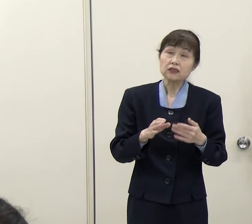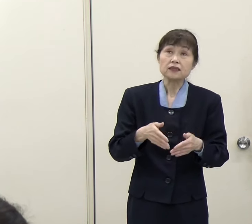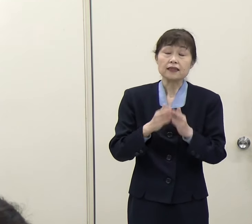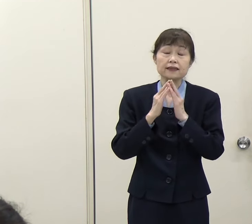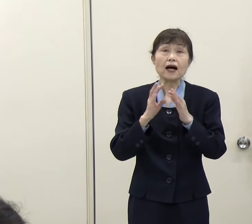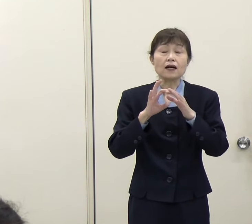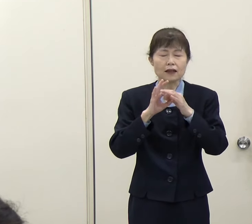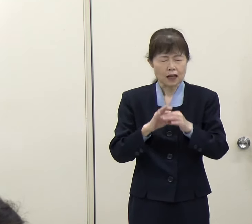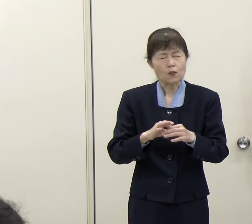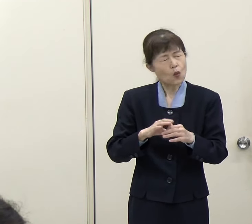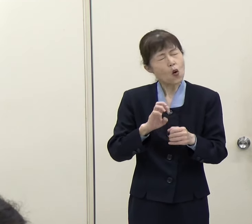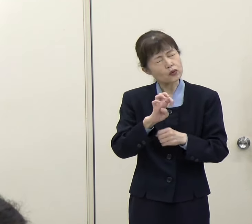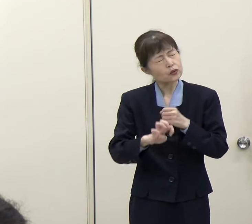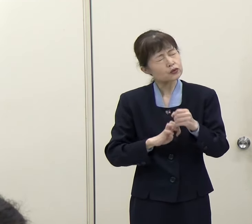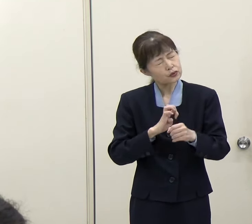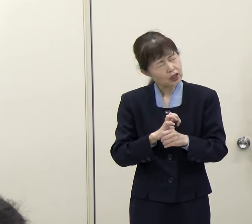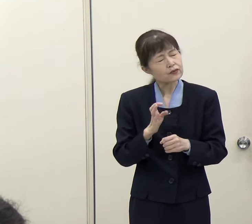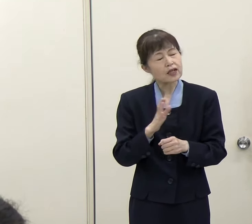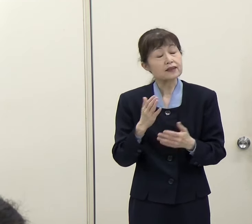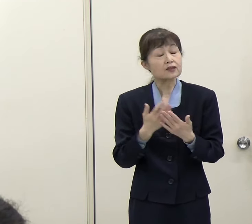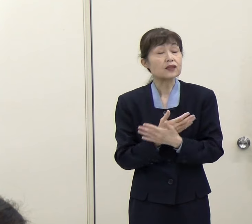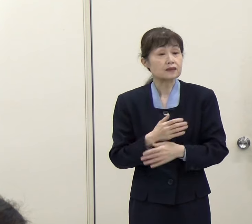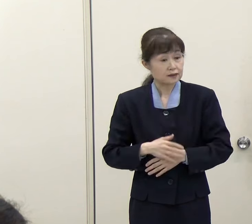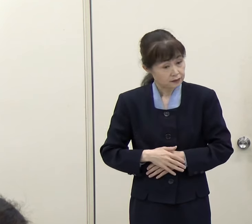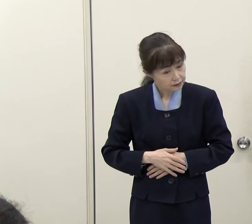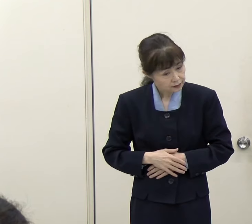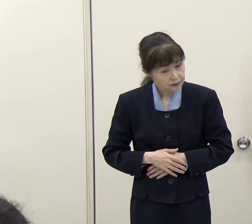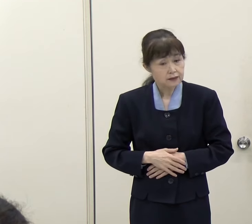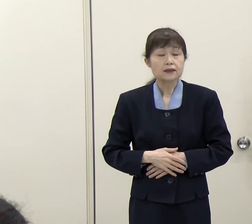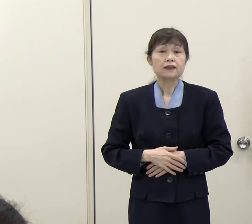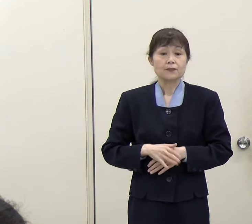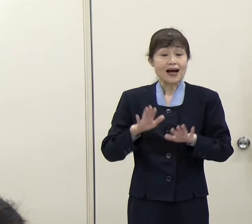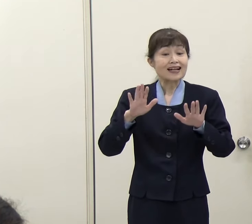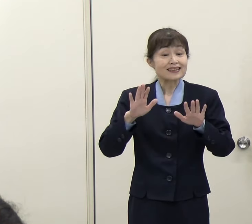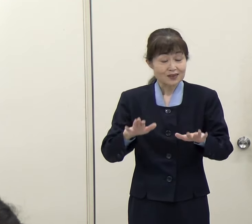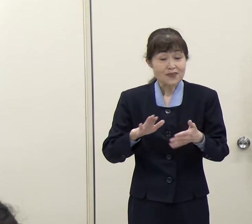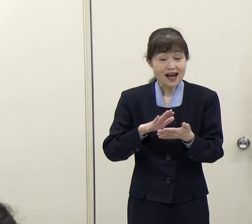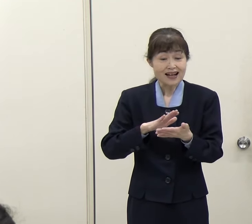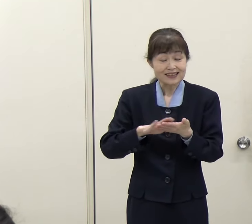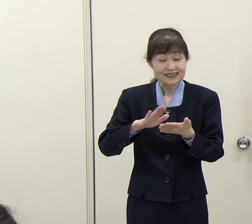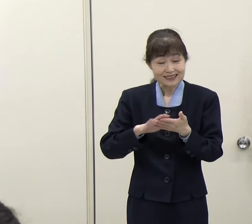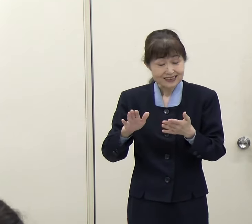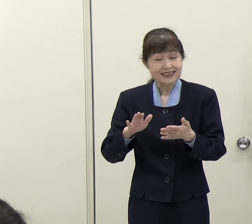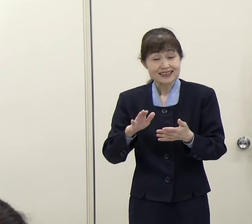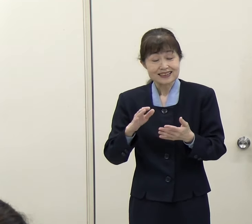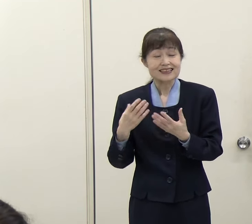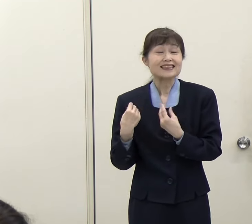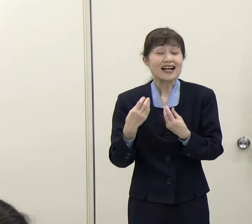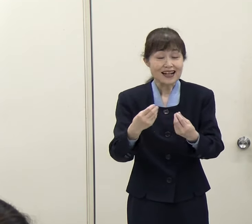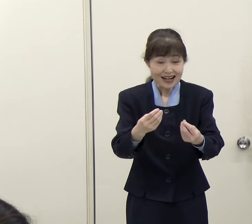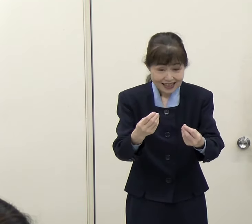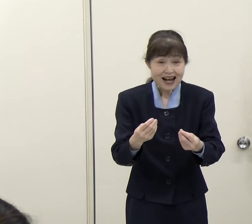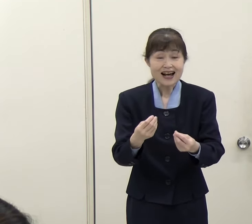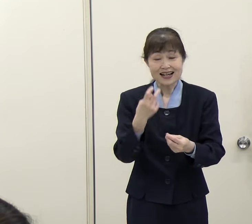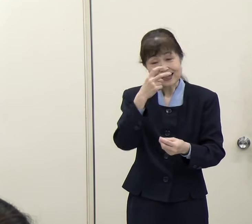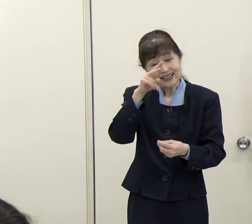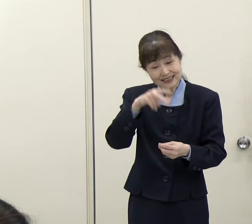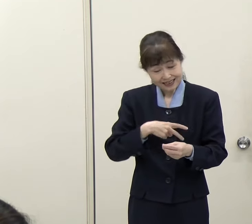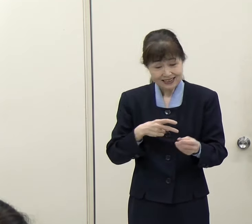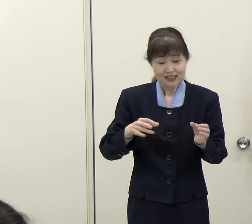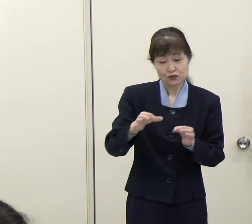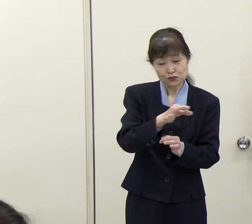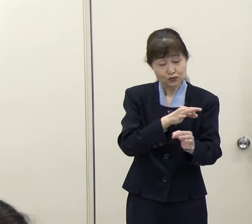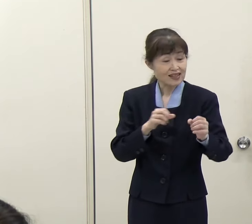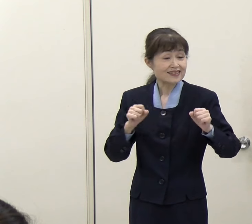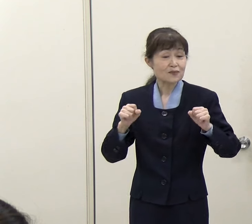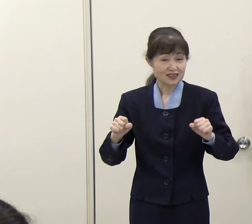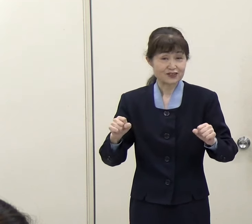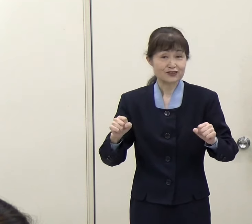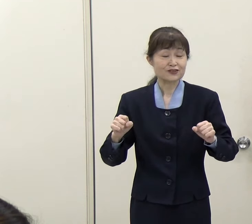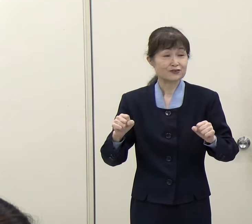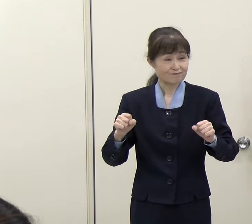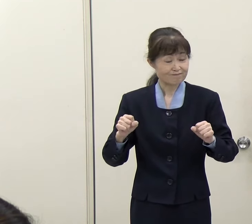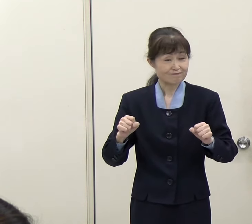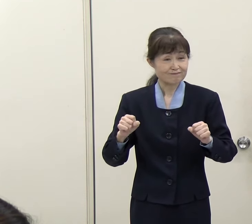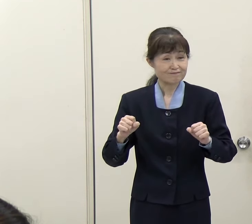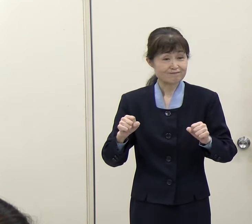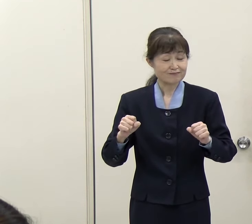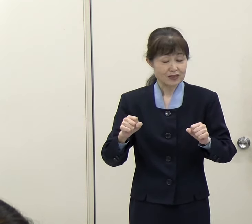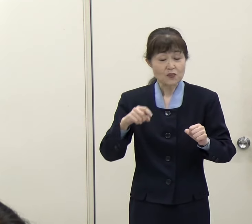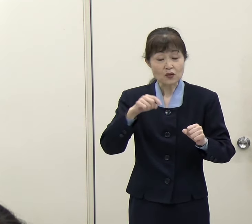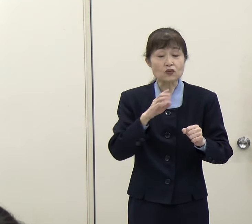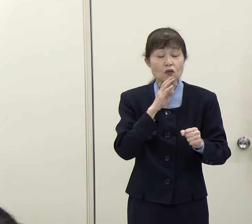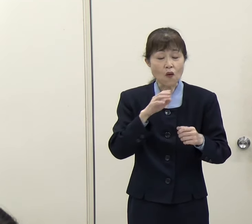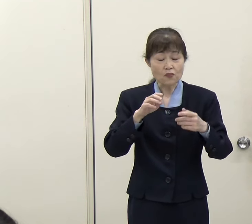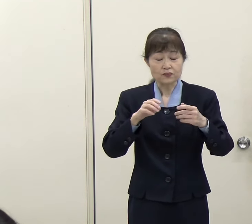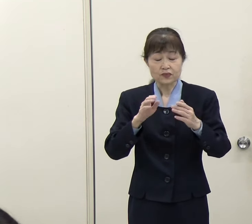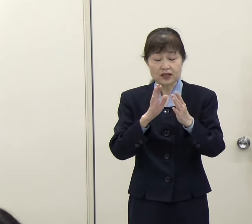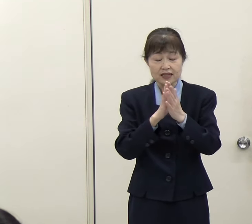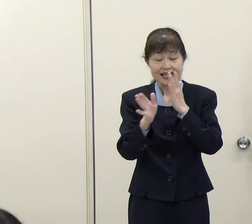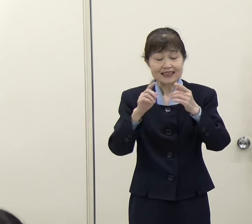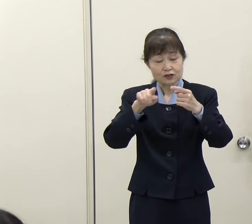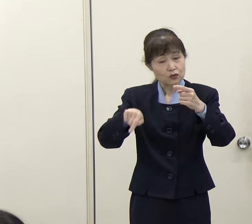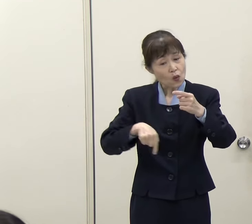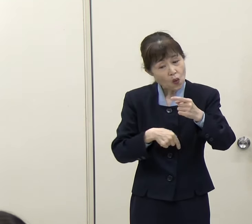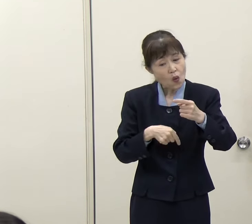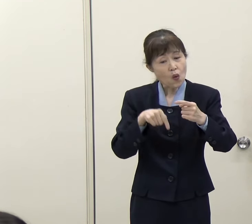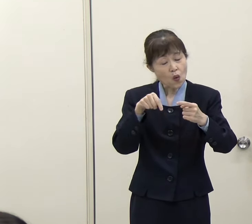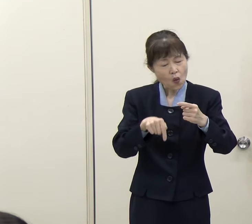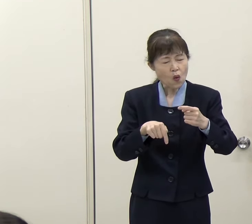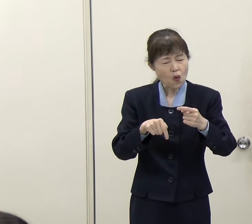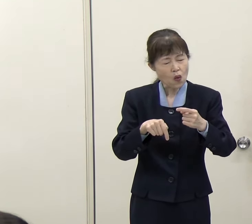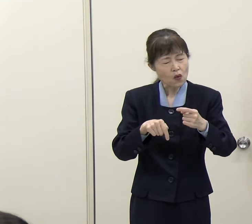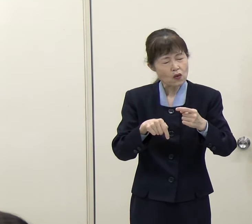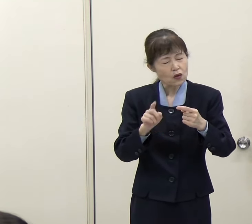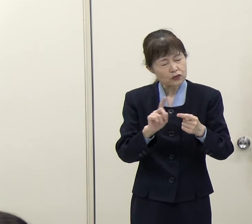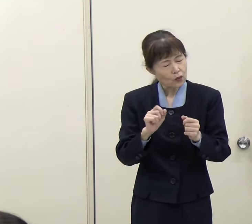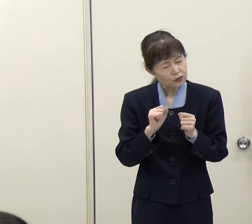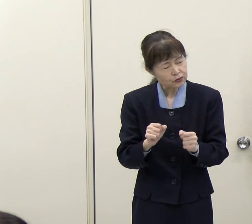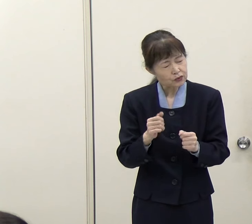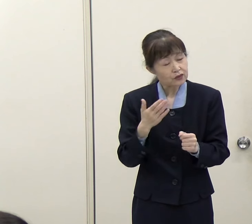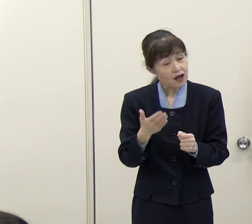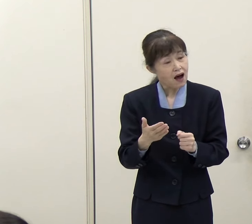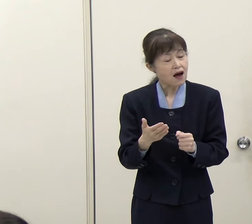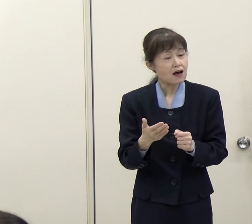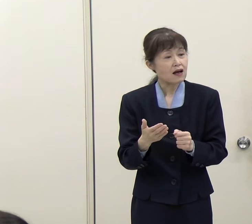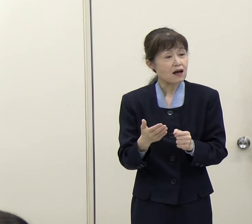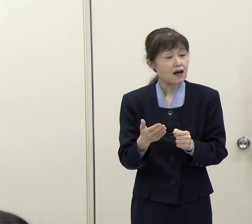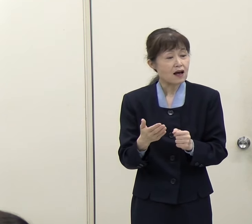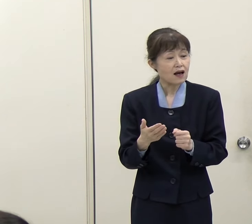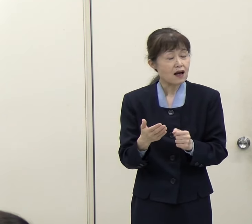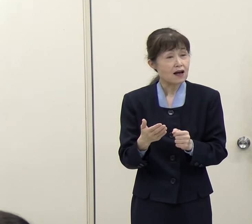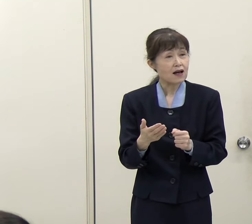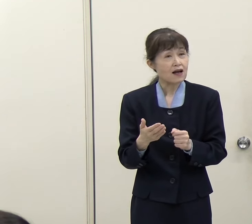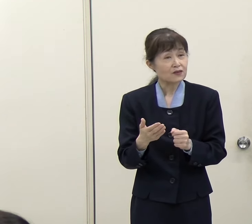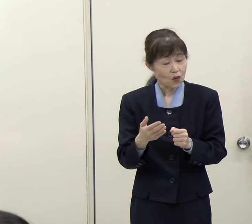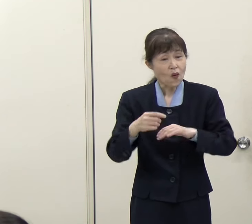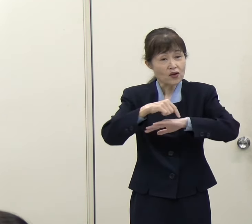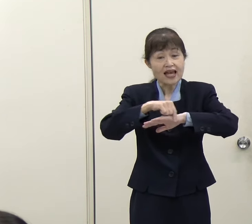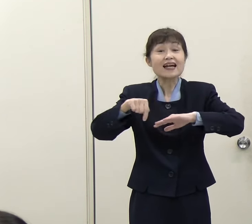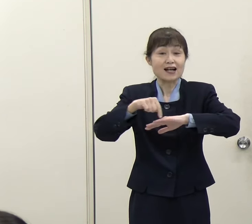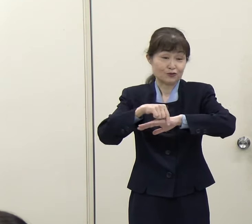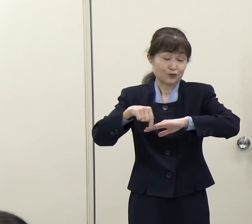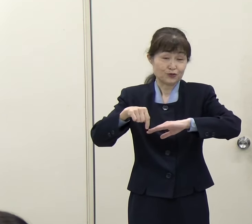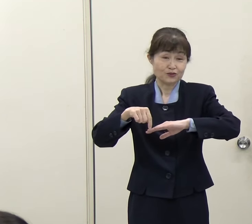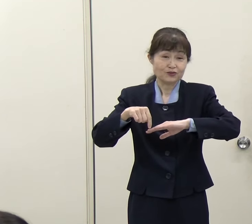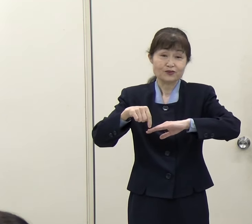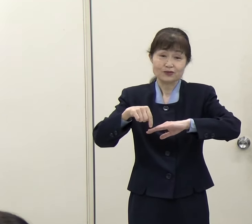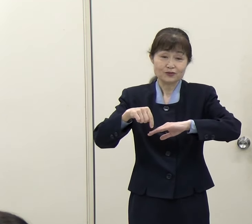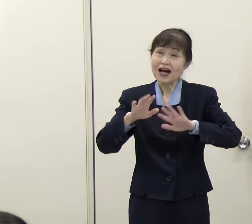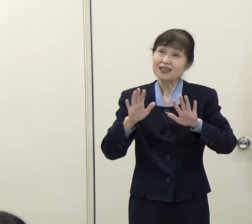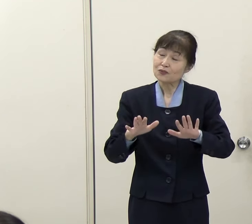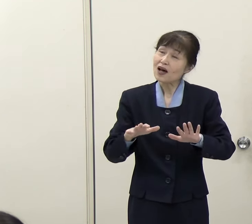色々手を加えながら維持管理をしっかり行って運営していますので、当面、本庁舎についてどうするという計画はありませんが、